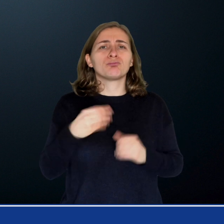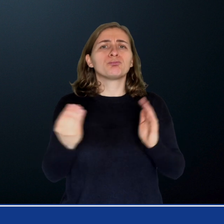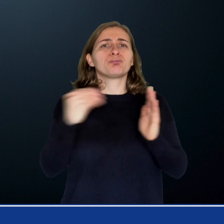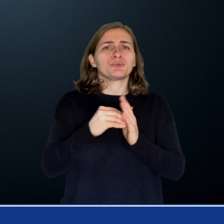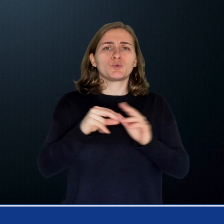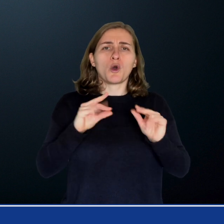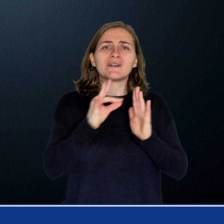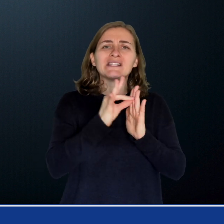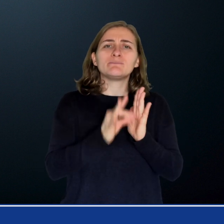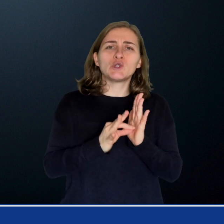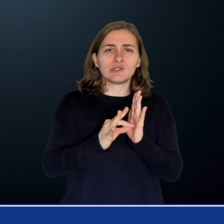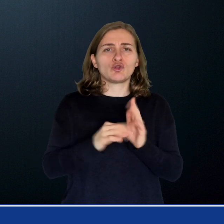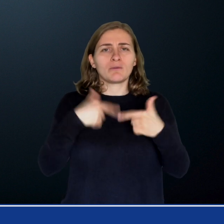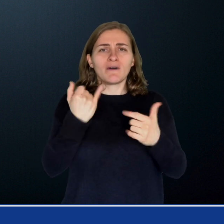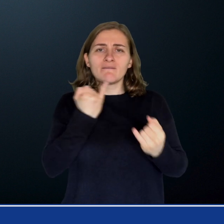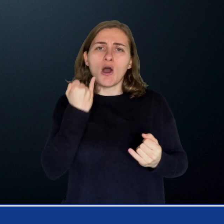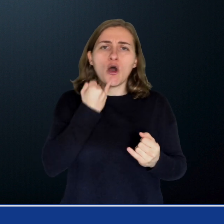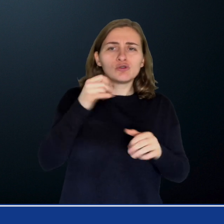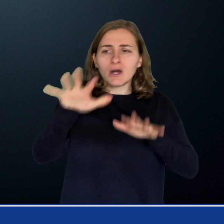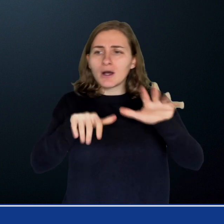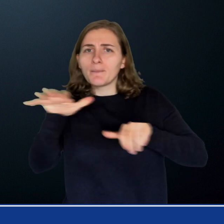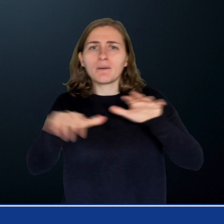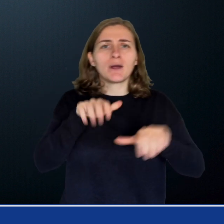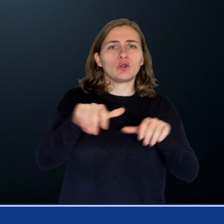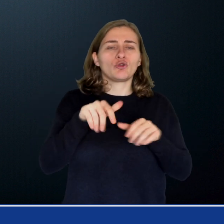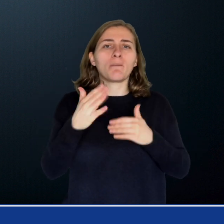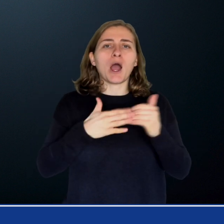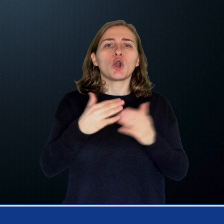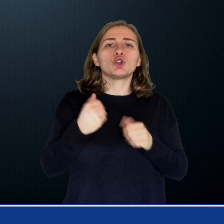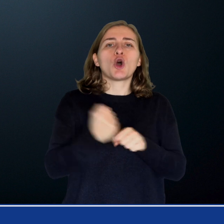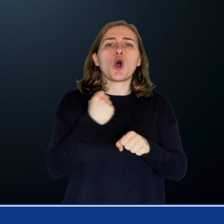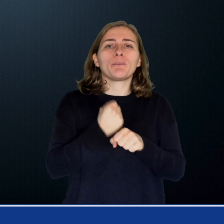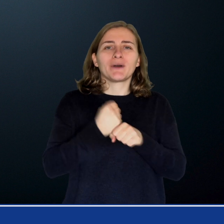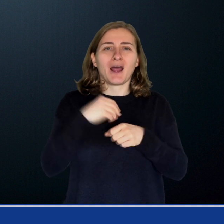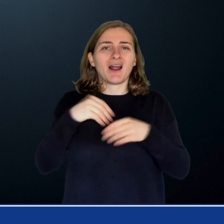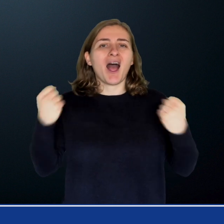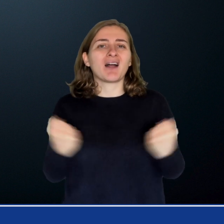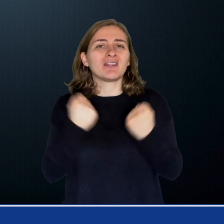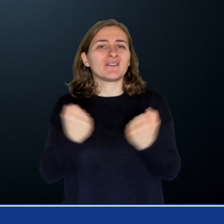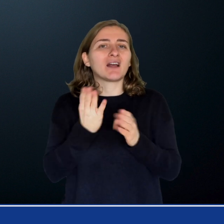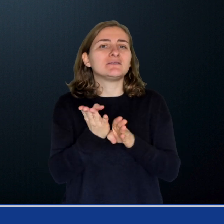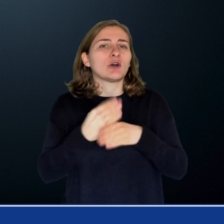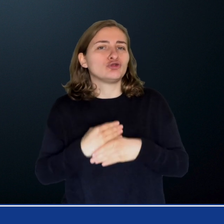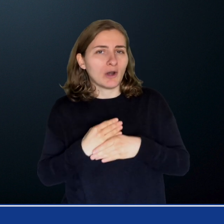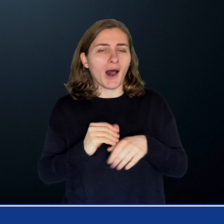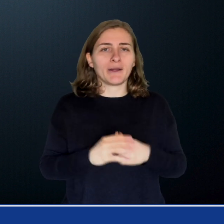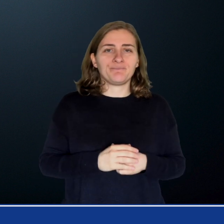Sono inoltre previste disposizioni speciali per facilitare il reperimento di manodopera per le attività stagionali,